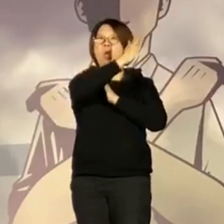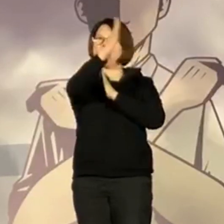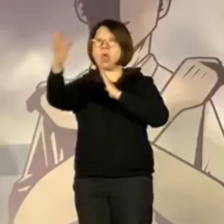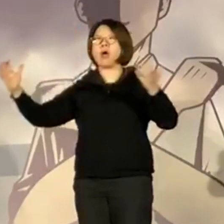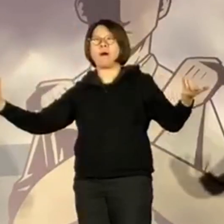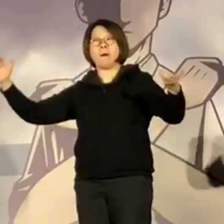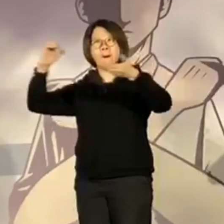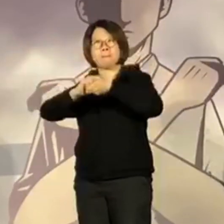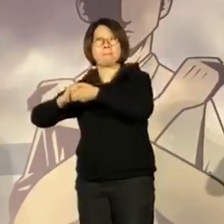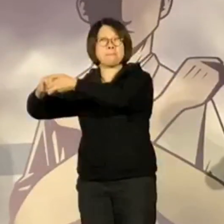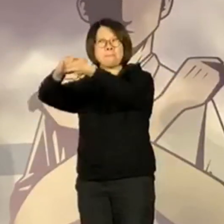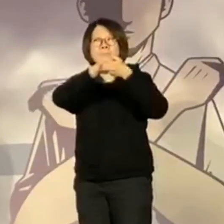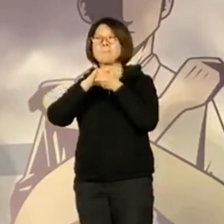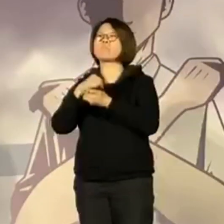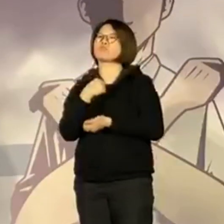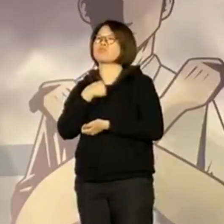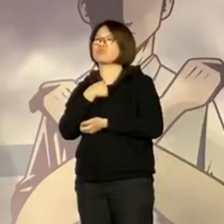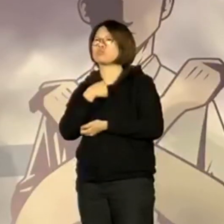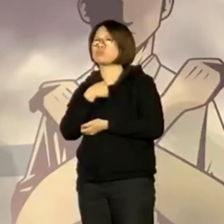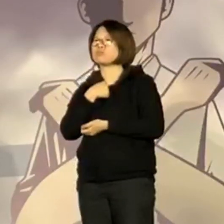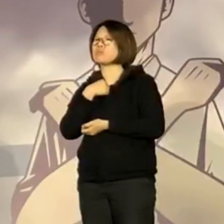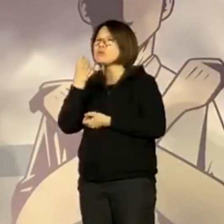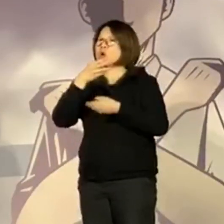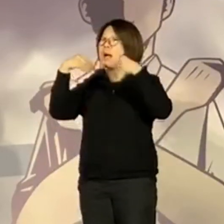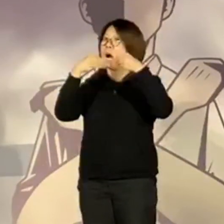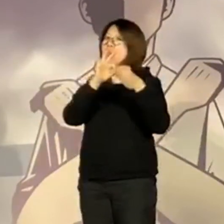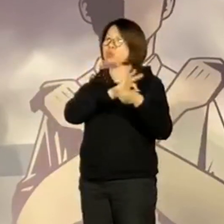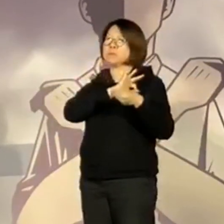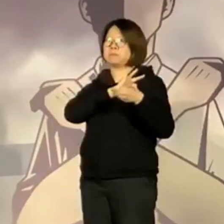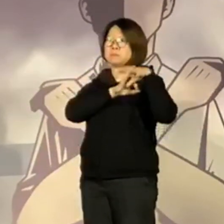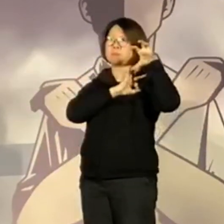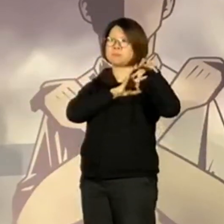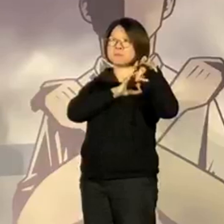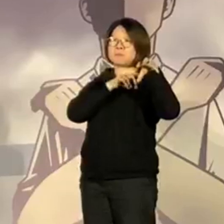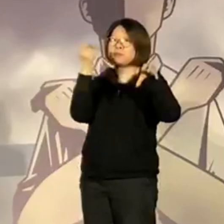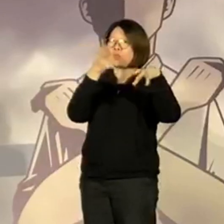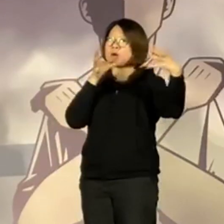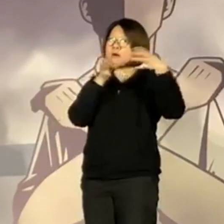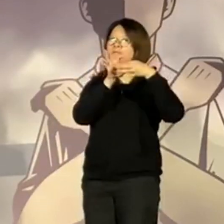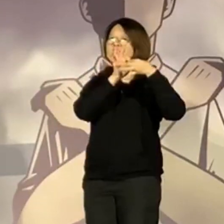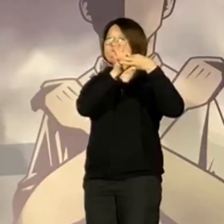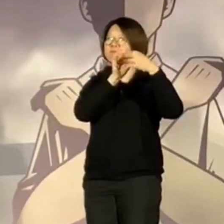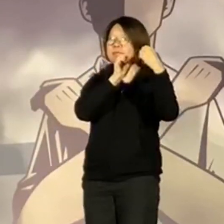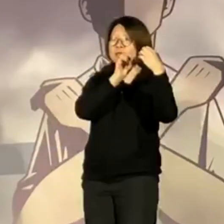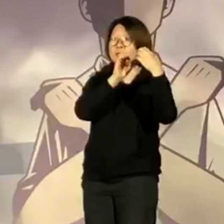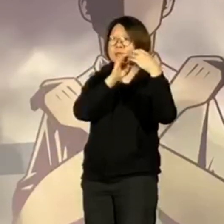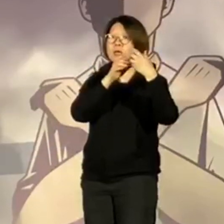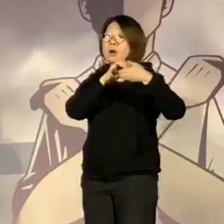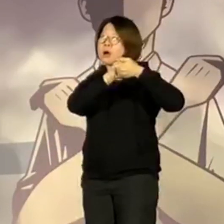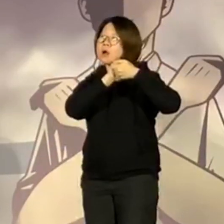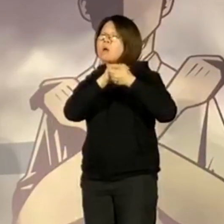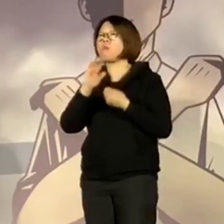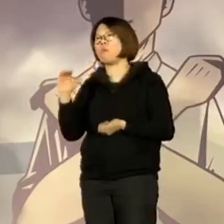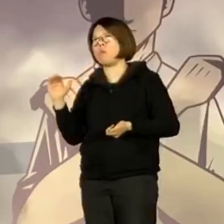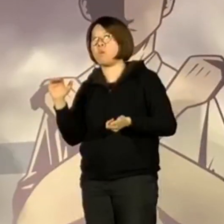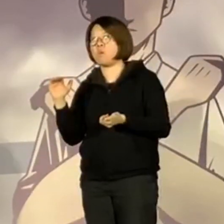甚至大家團結起來 一起去回應這些操控 只要我們老師能夠做好我們的教師專業的話